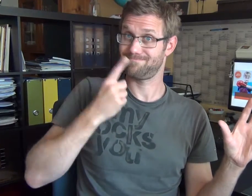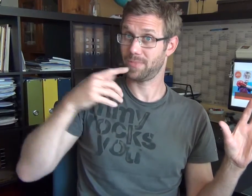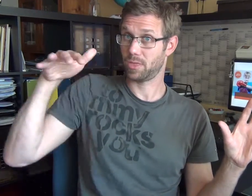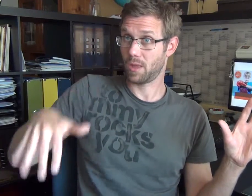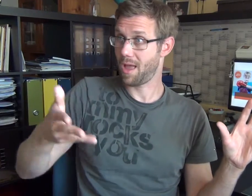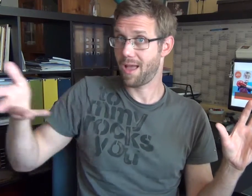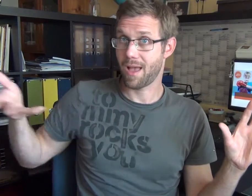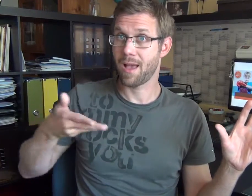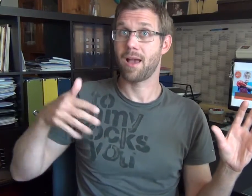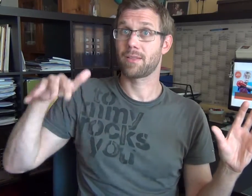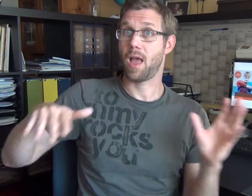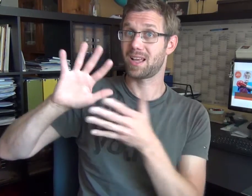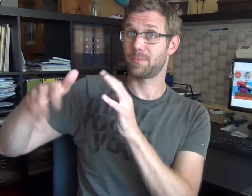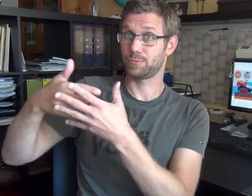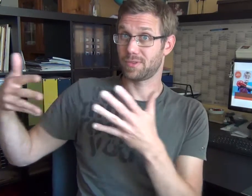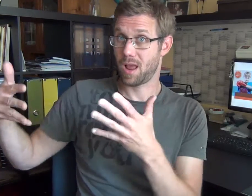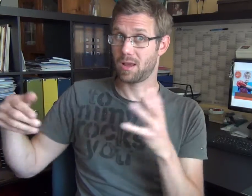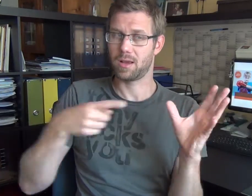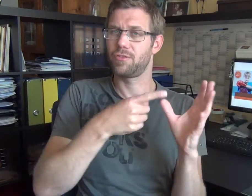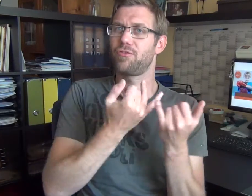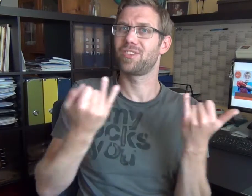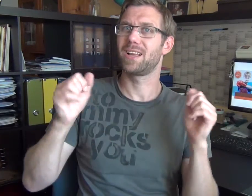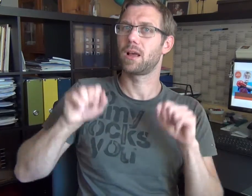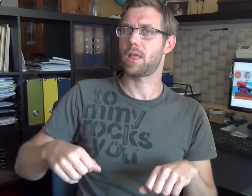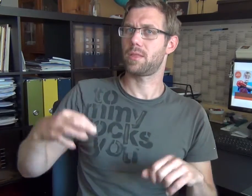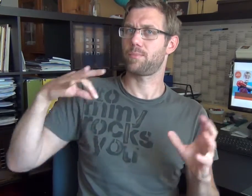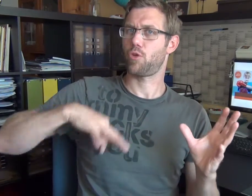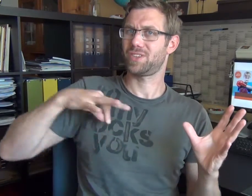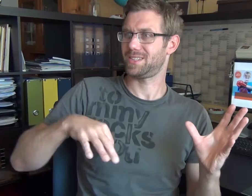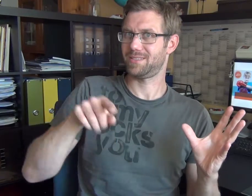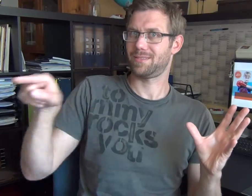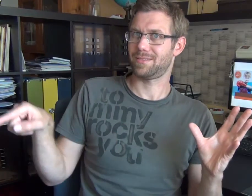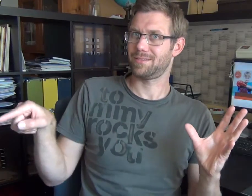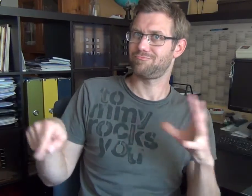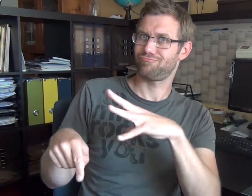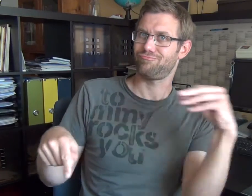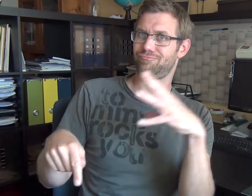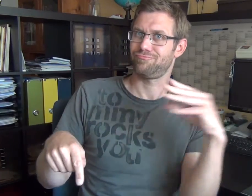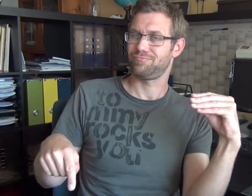von der Existenz der Gehörlosen und der Gebärdensprache profitieren kann.